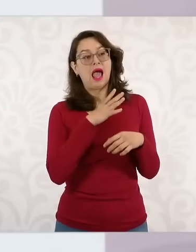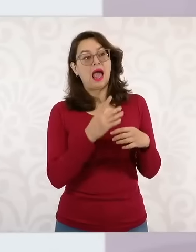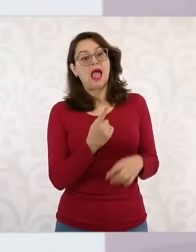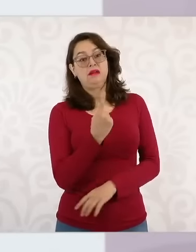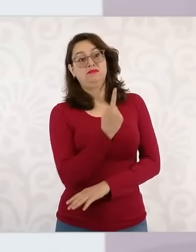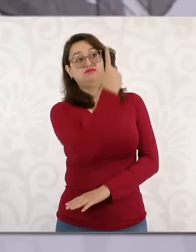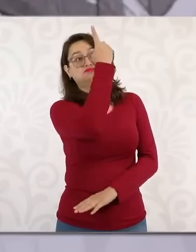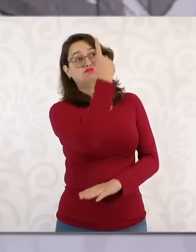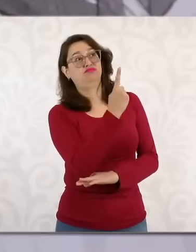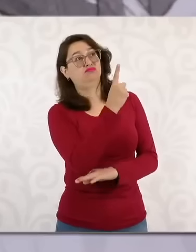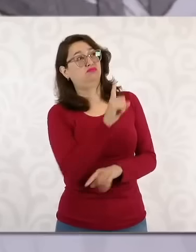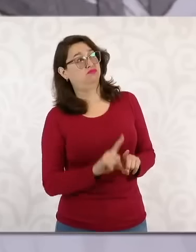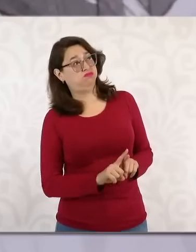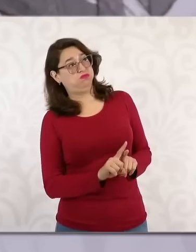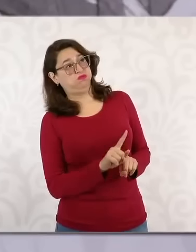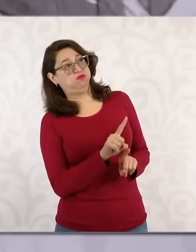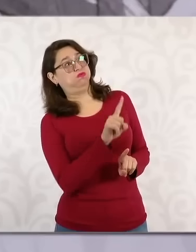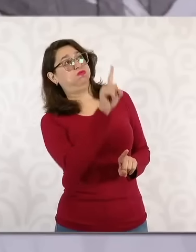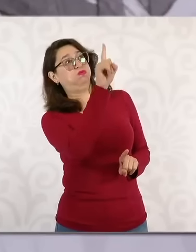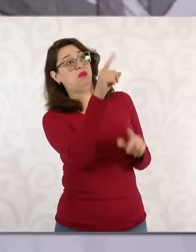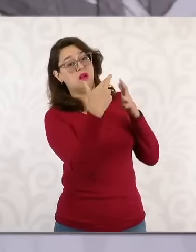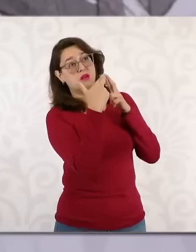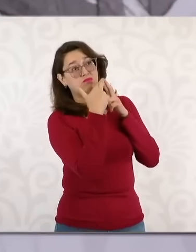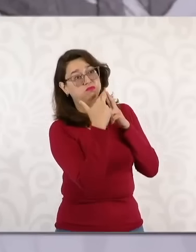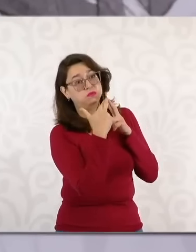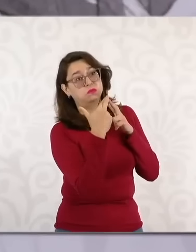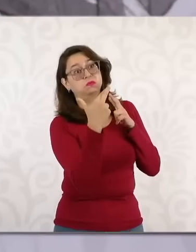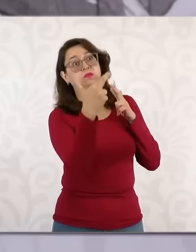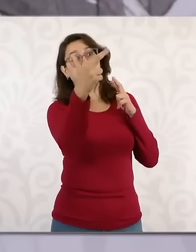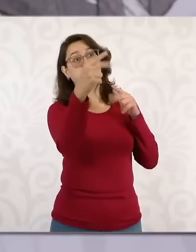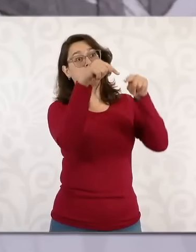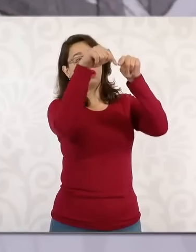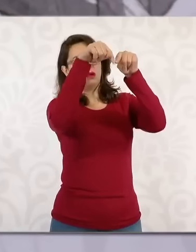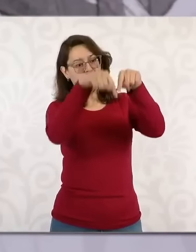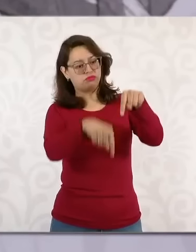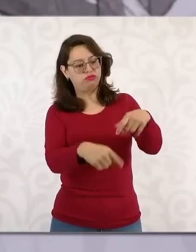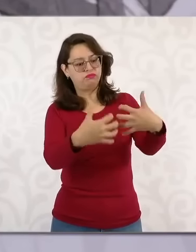Luego pasan por subestaciones, transformadores y pueden llegar a a la casa o usarse con voltajes